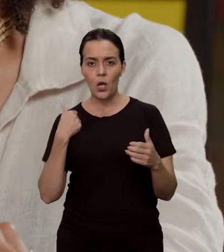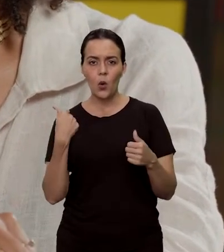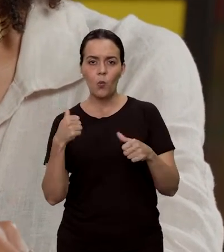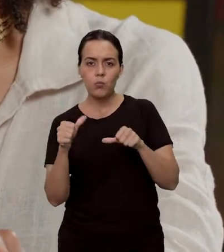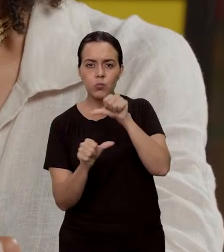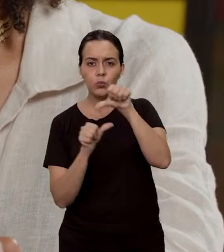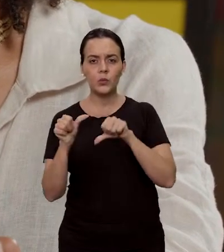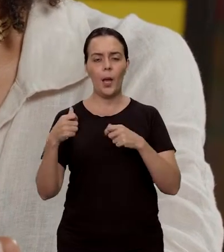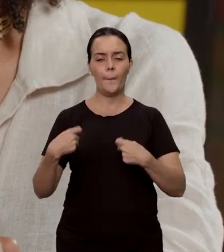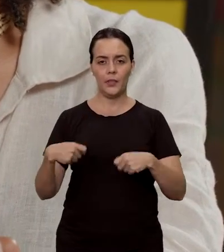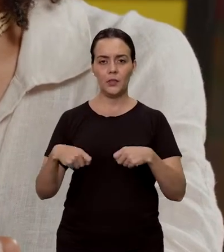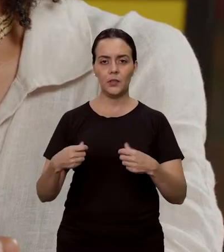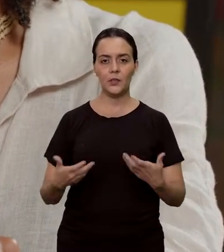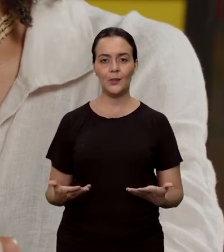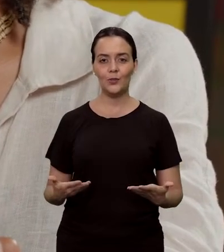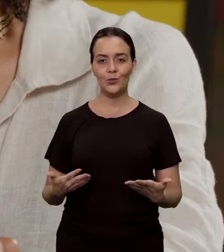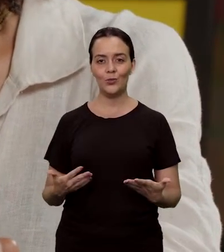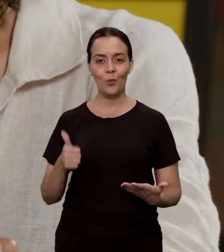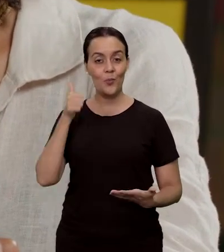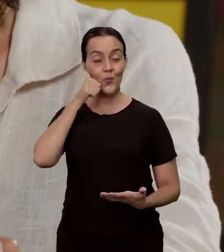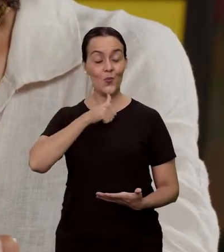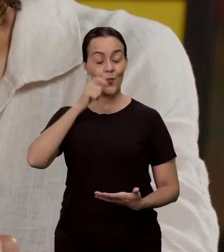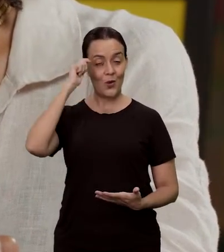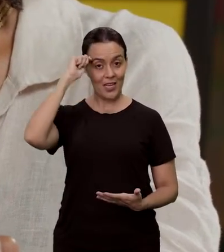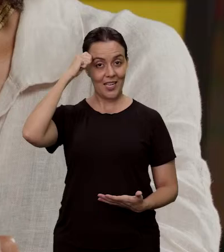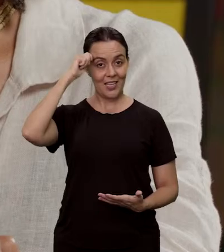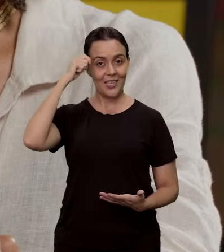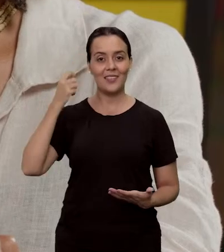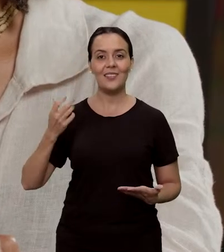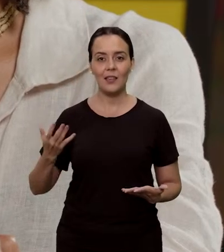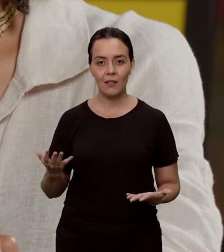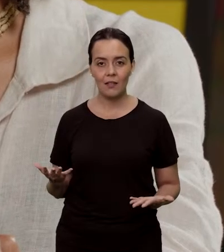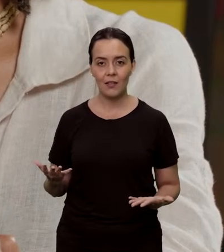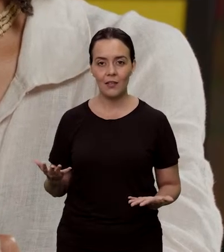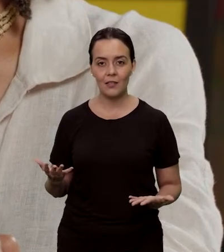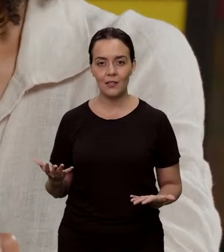para a nossa geração e nada mais justo do que olhar para as nossas